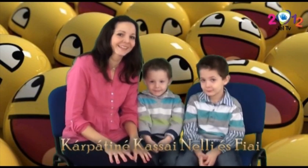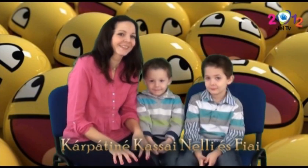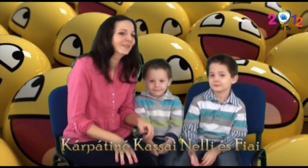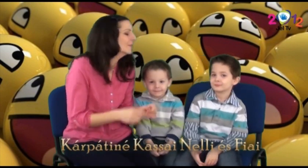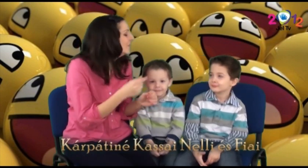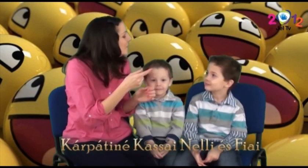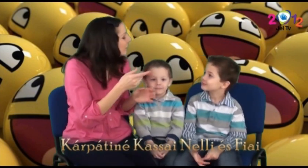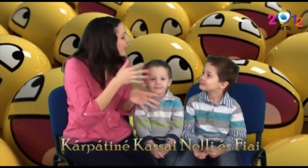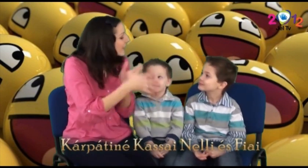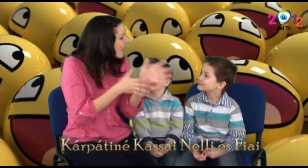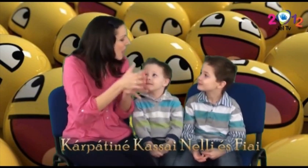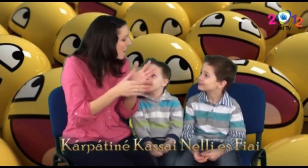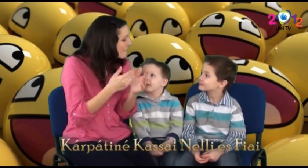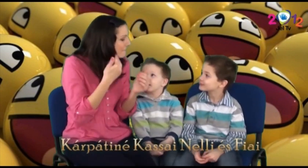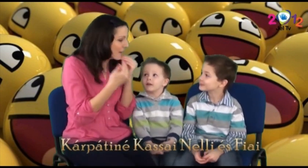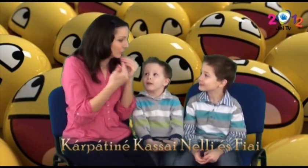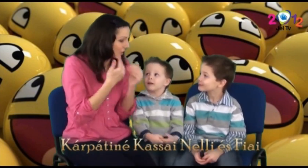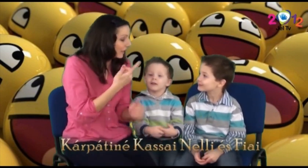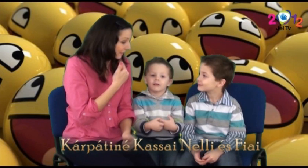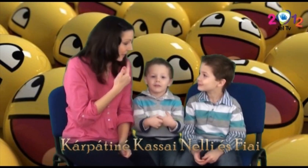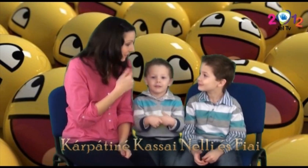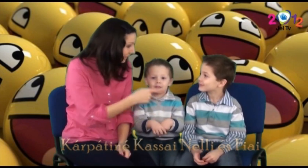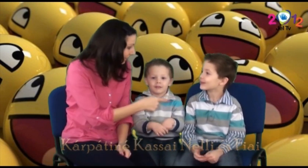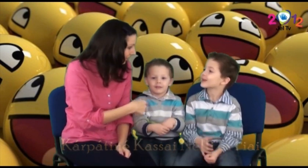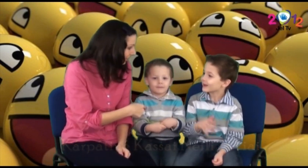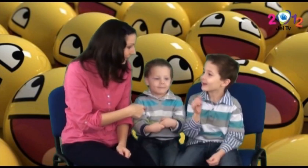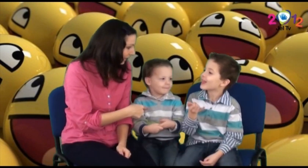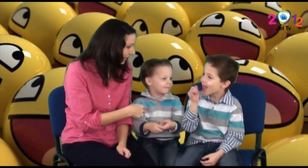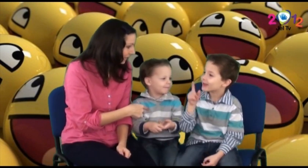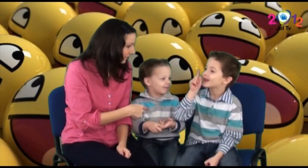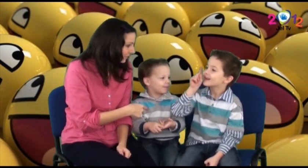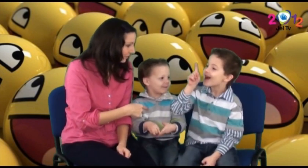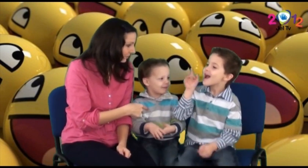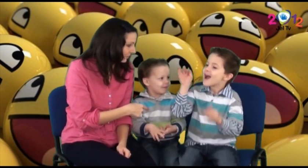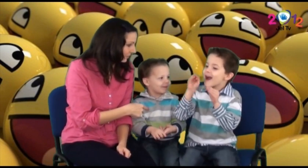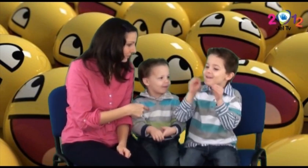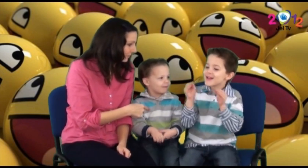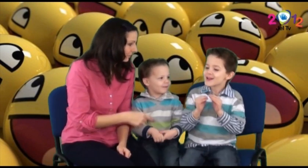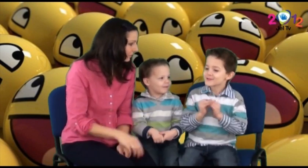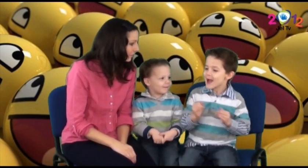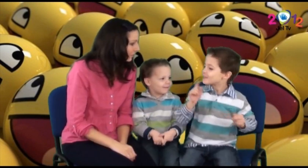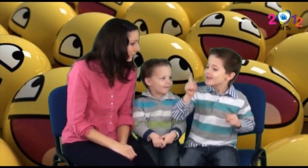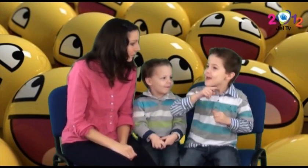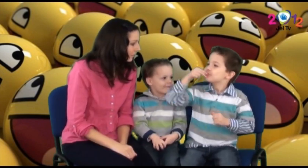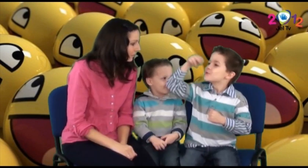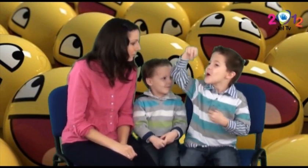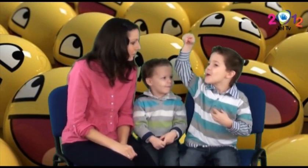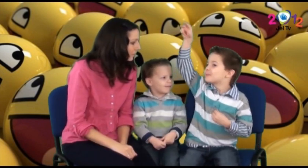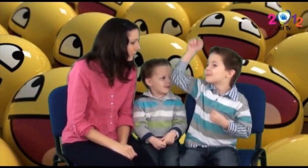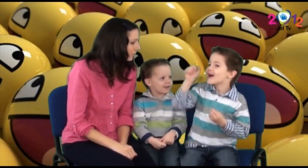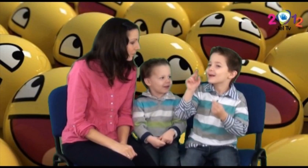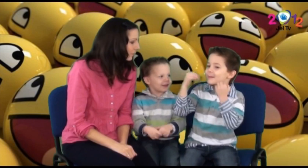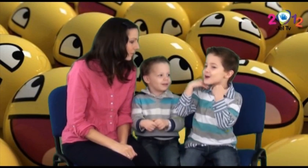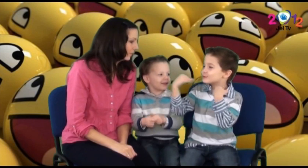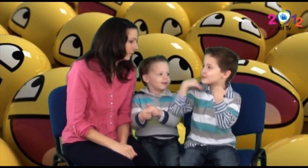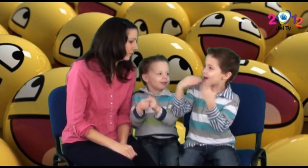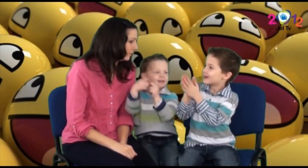A JelMese tetszik? - Igen, tetszik. Több mesét szeretnénk!